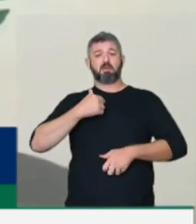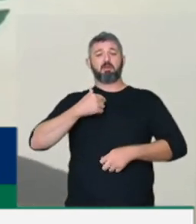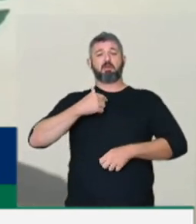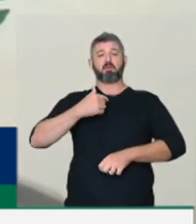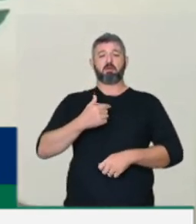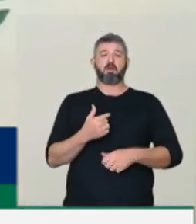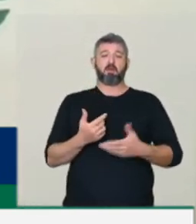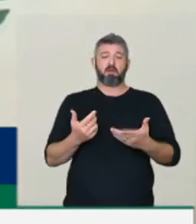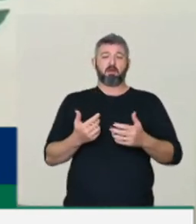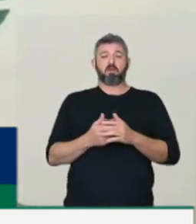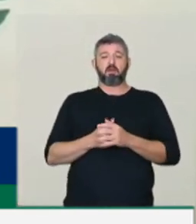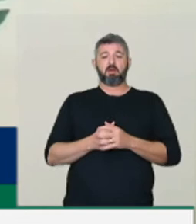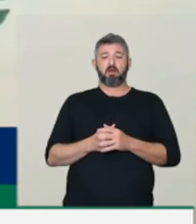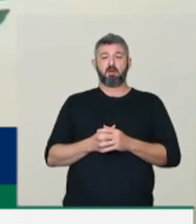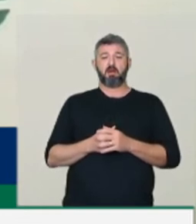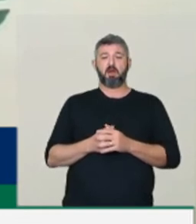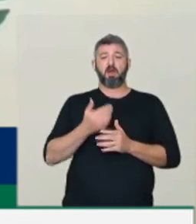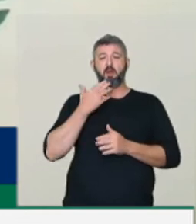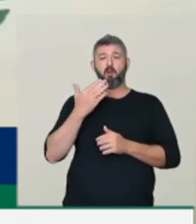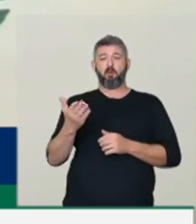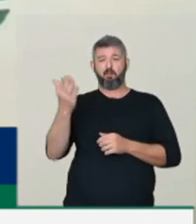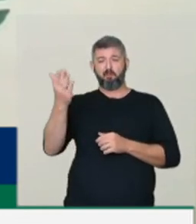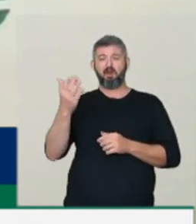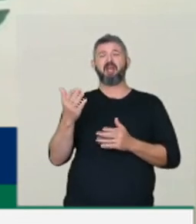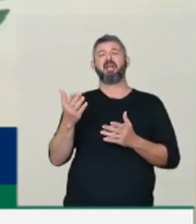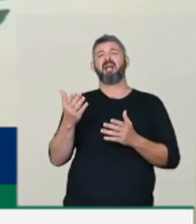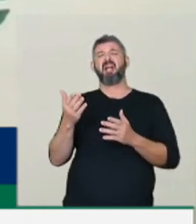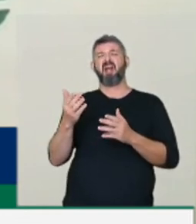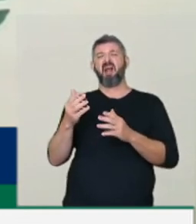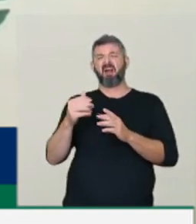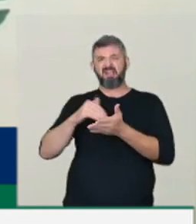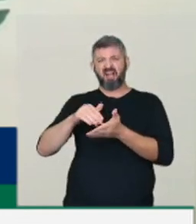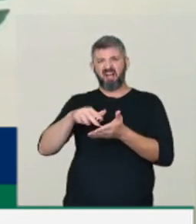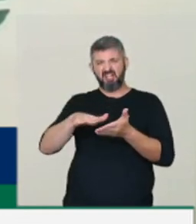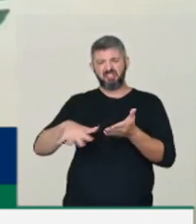ENTÃO QUERO FAZER ESSA SOLICITAÇÃO AÍ PRA SECRETARIA-GERAL, PRA VOSSA